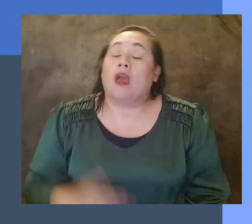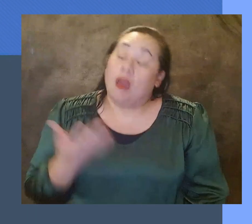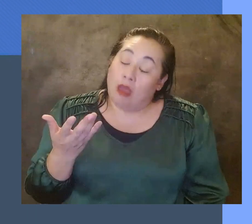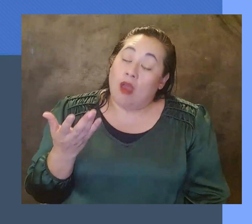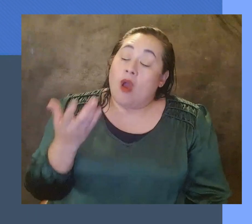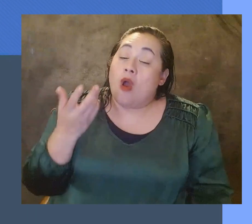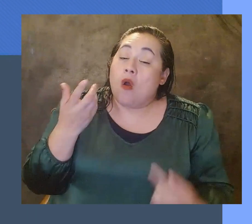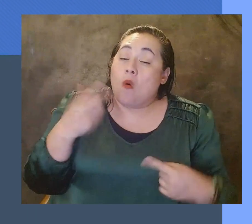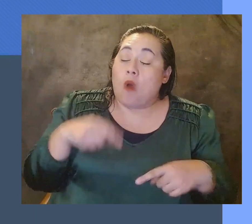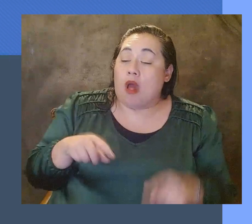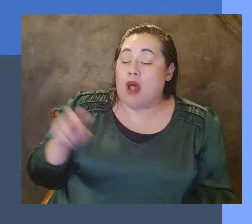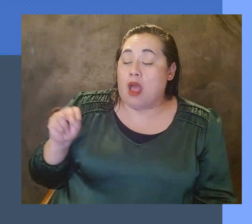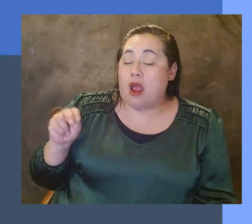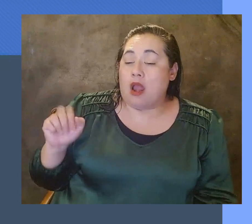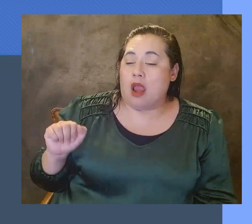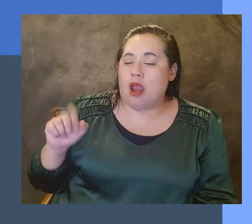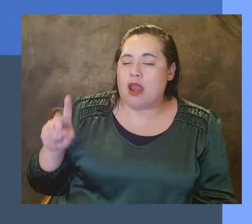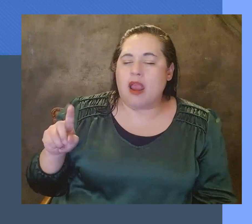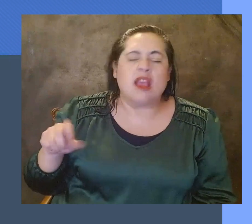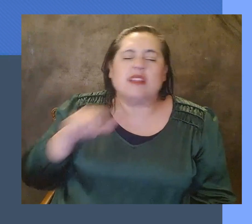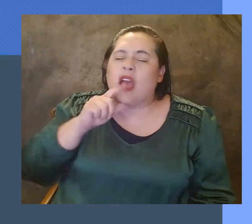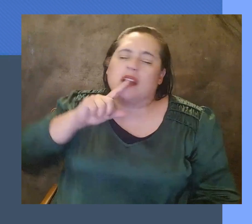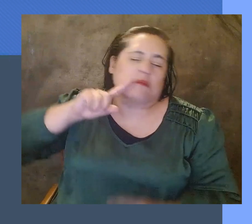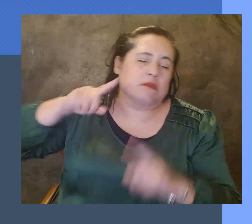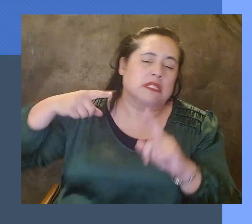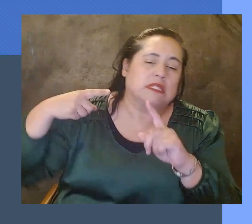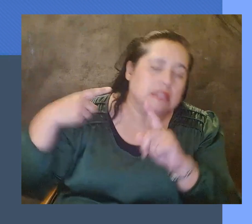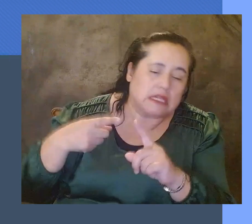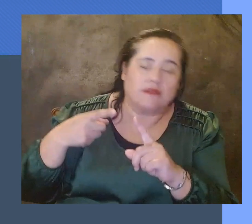Mientras que NAD y no es específicamente una ...